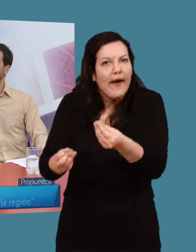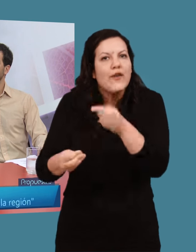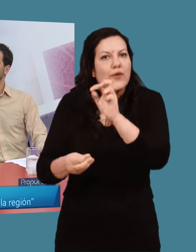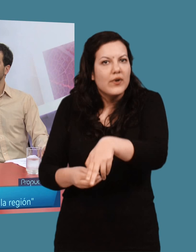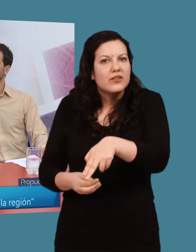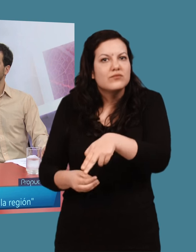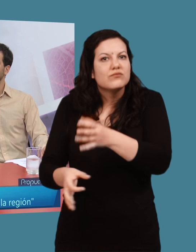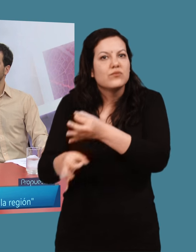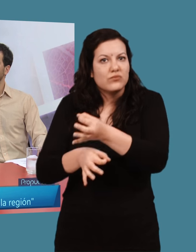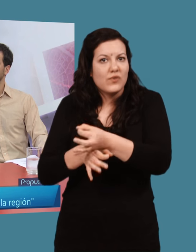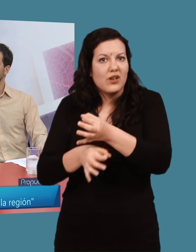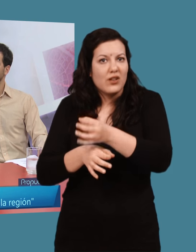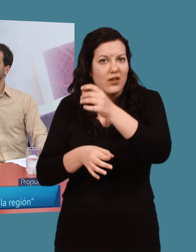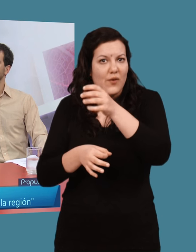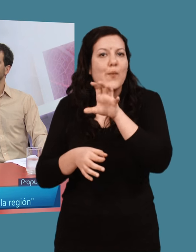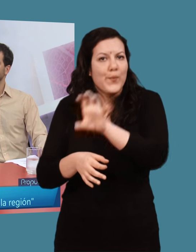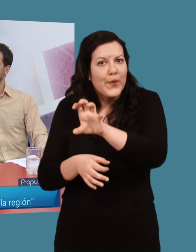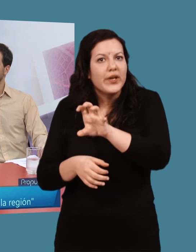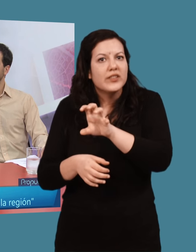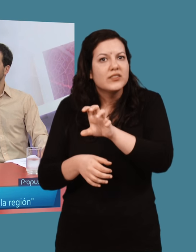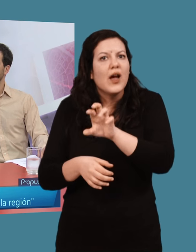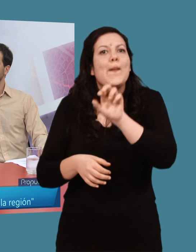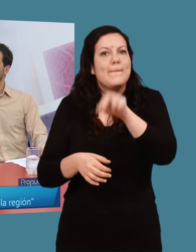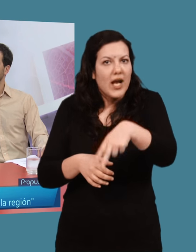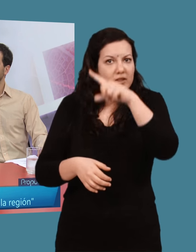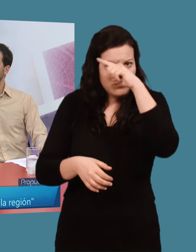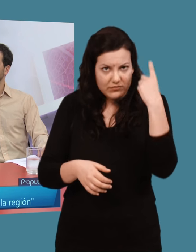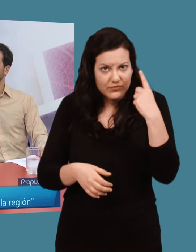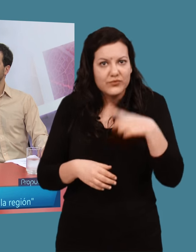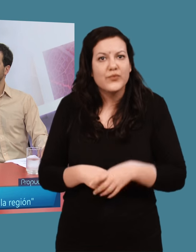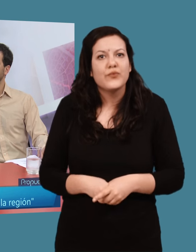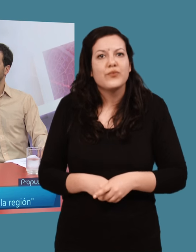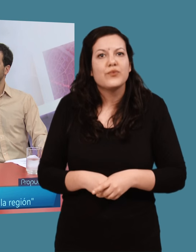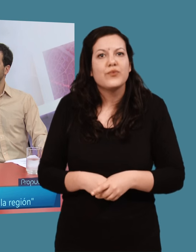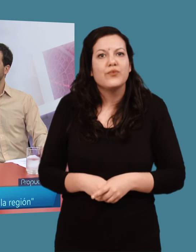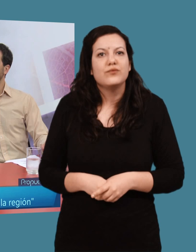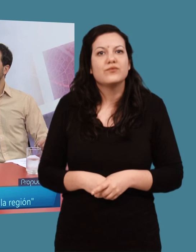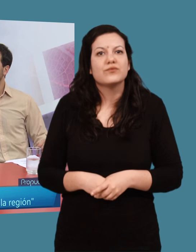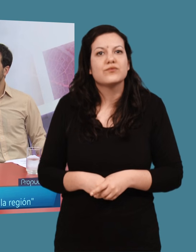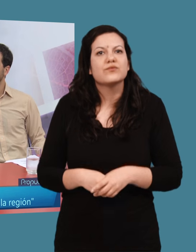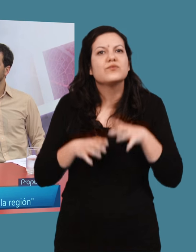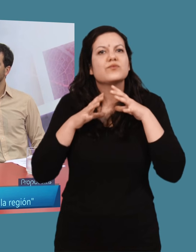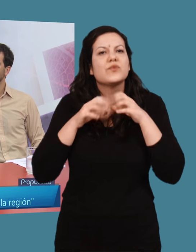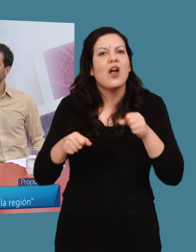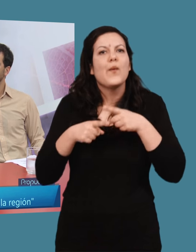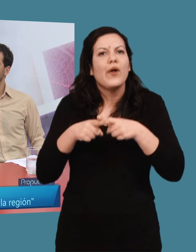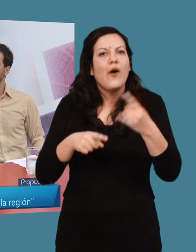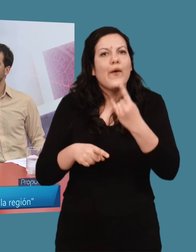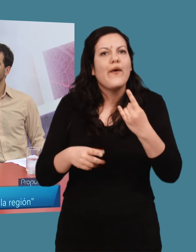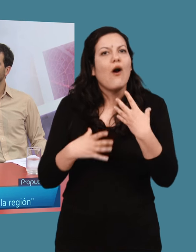educativo de la provincia, y por supuesto el de Nación. La Secretaría de Políticas Universitarias acompañó esta propuesta.